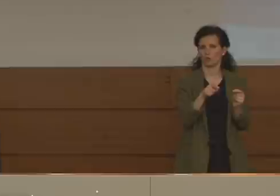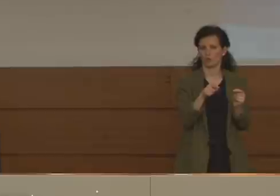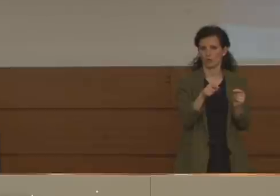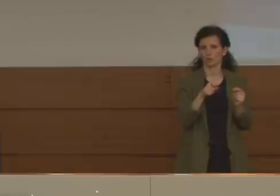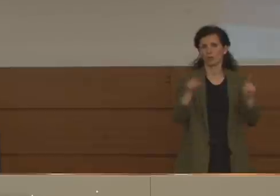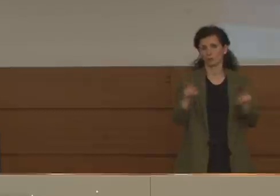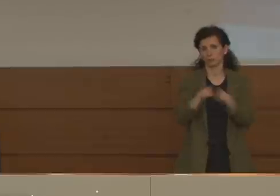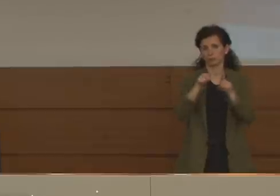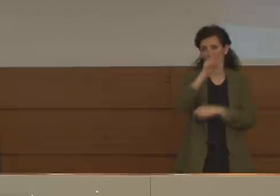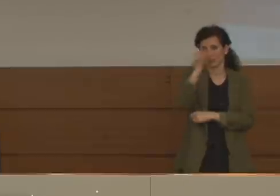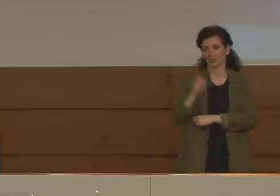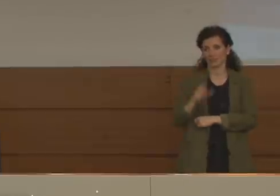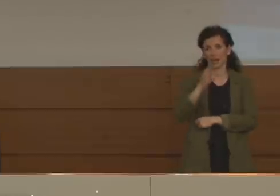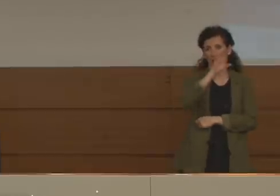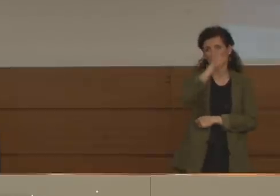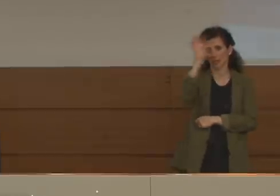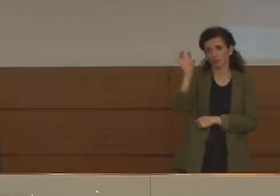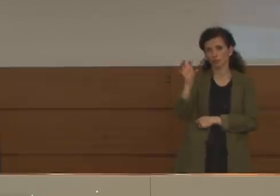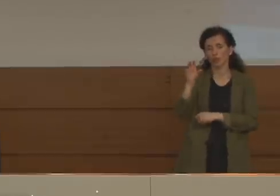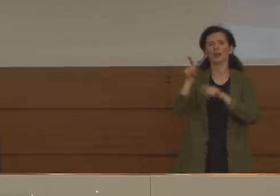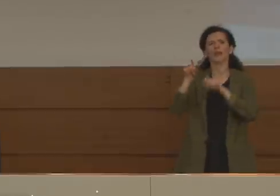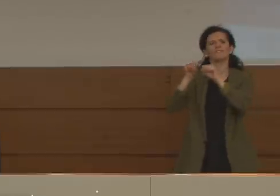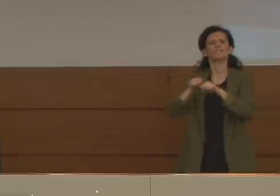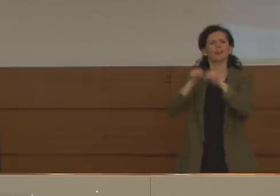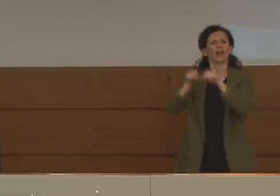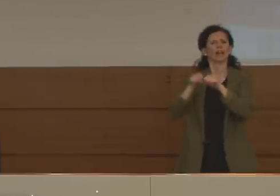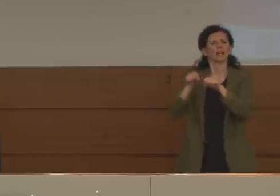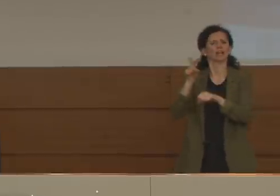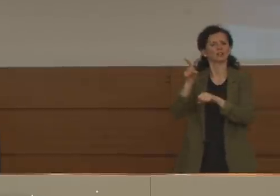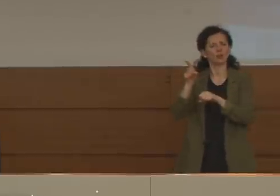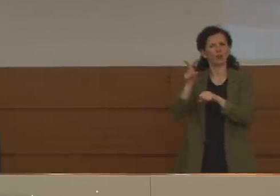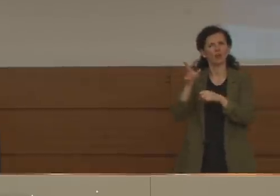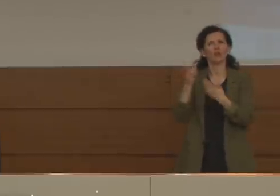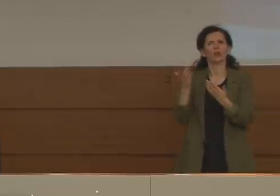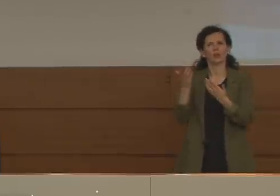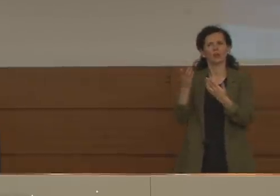Nella Regione Veneto hanno messo in atto un meccanismo per la produzione di